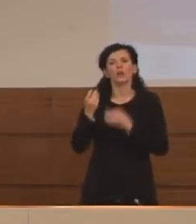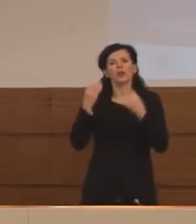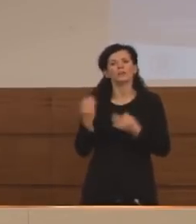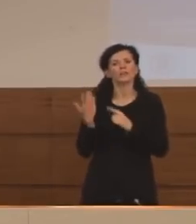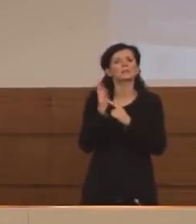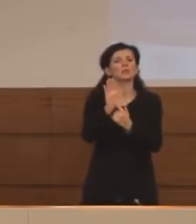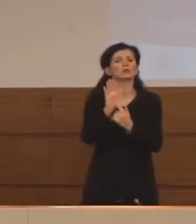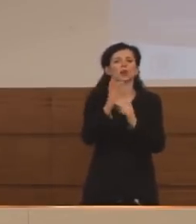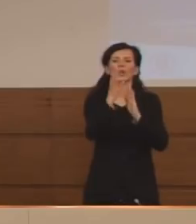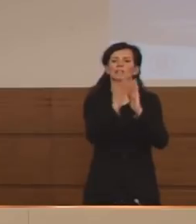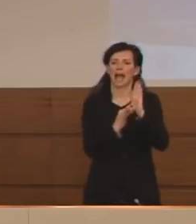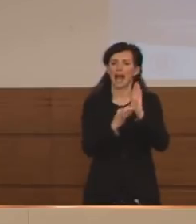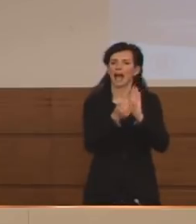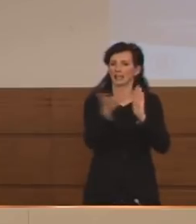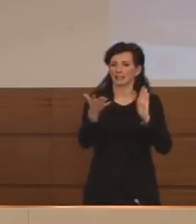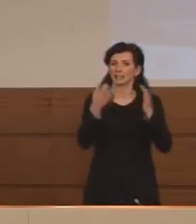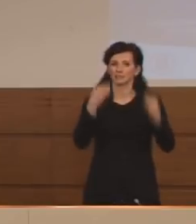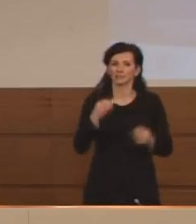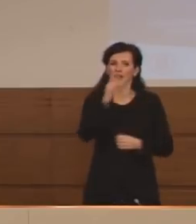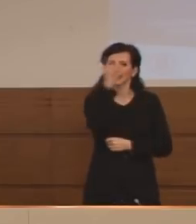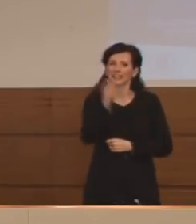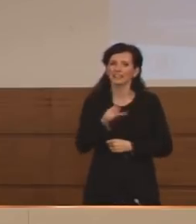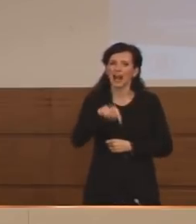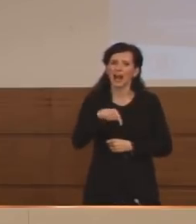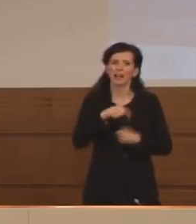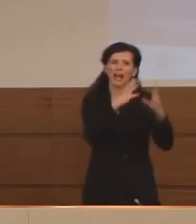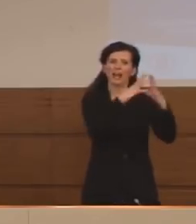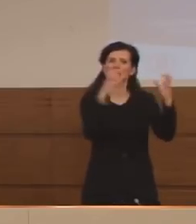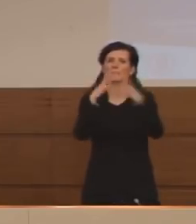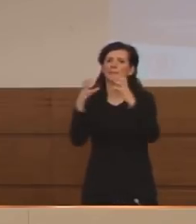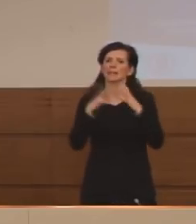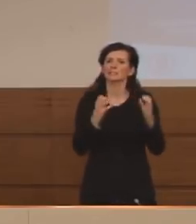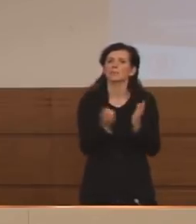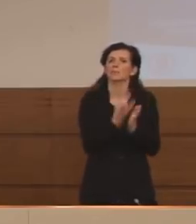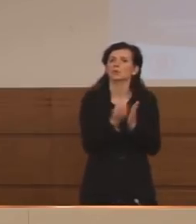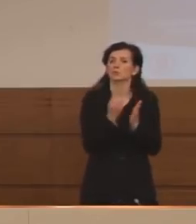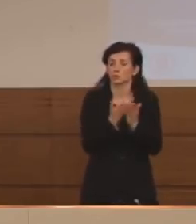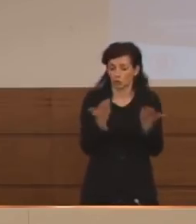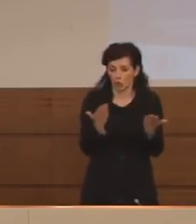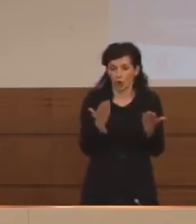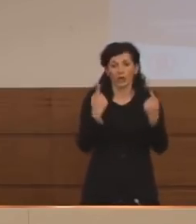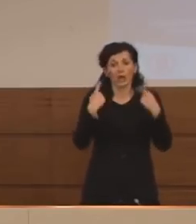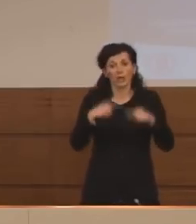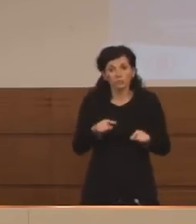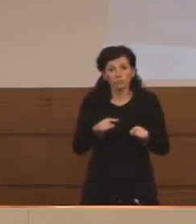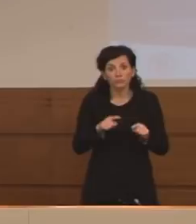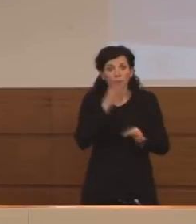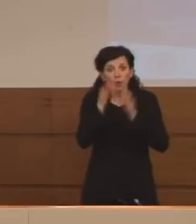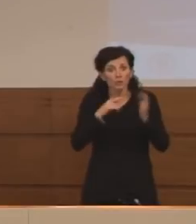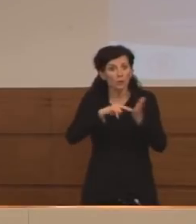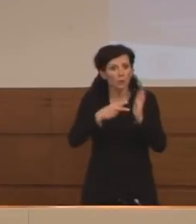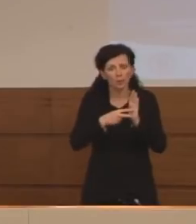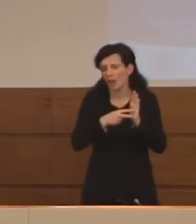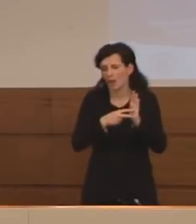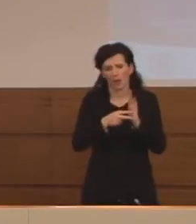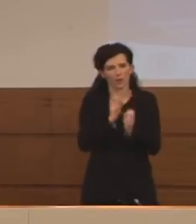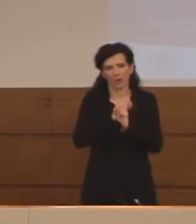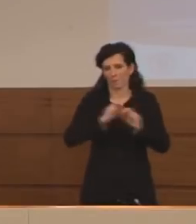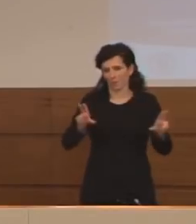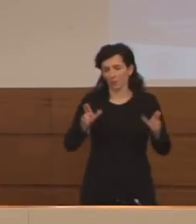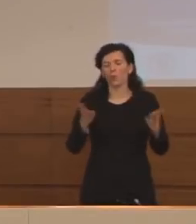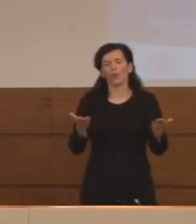Quindi sarà sempre più questo un non problema.